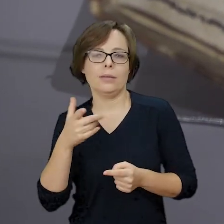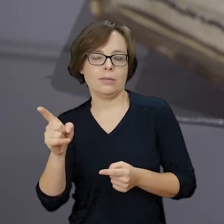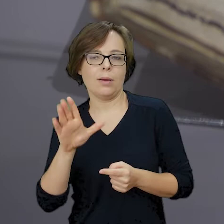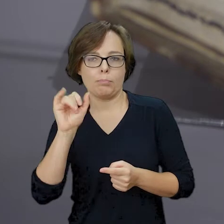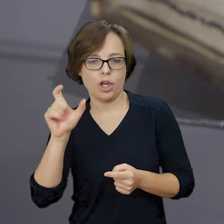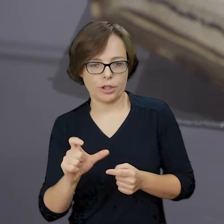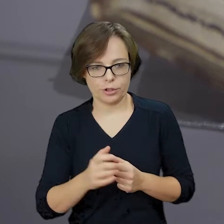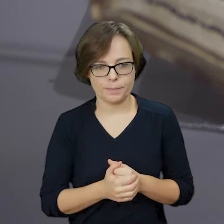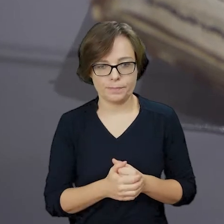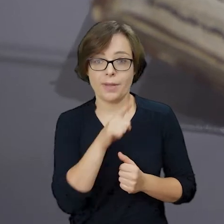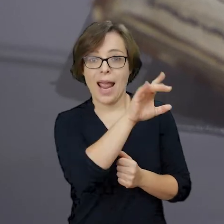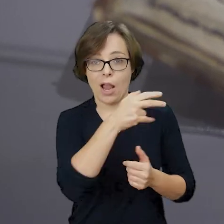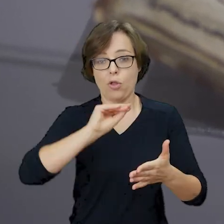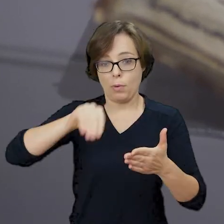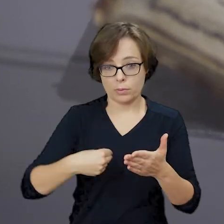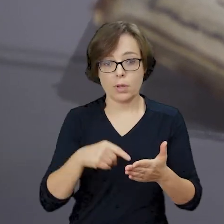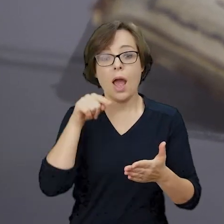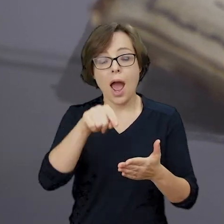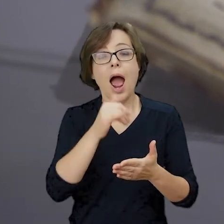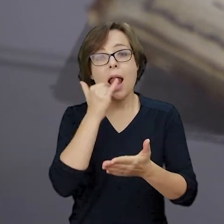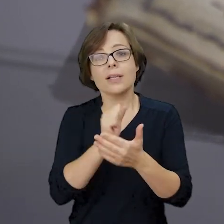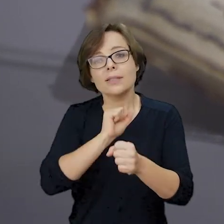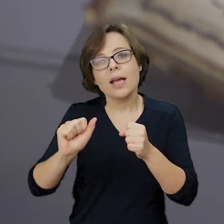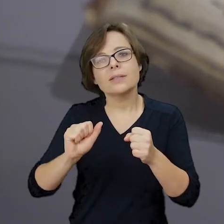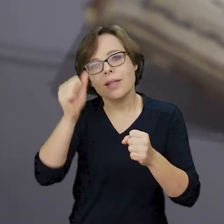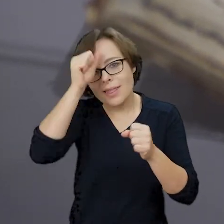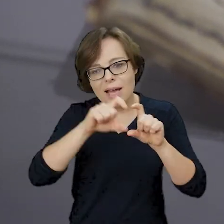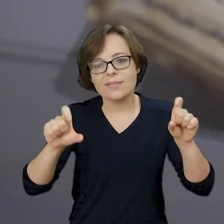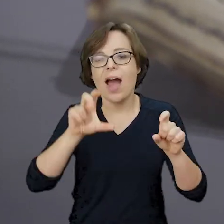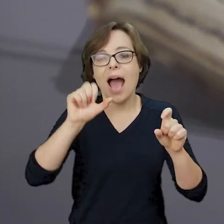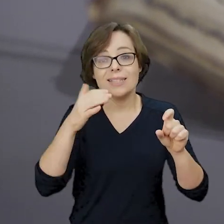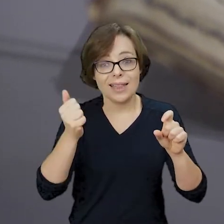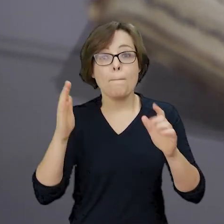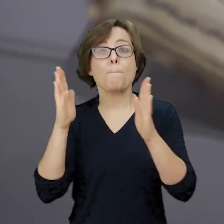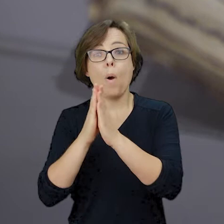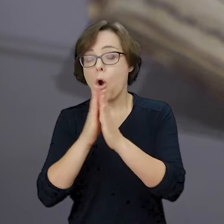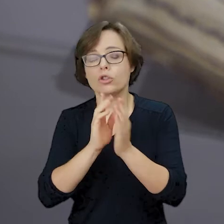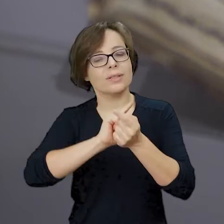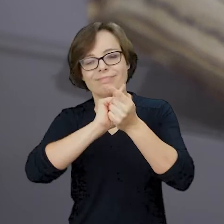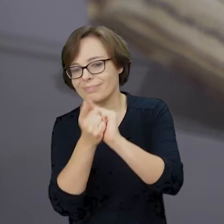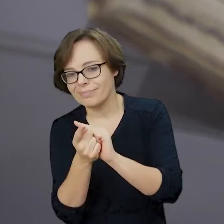W liście pojawia się przękręcona nazwa chasidim (czyli pobożny) na chaszudim czyli podejrzany.